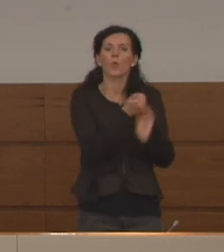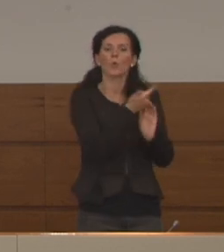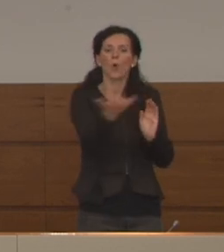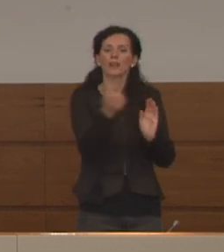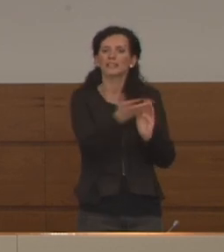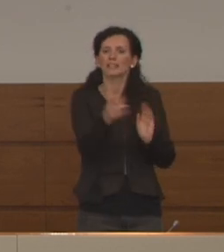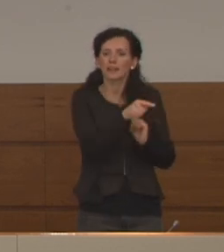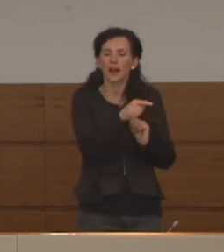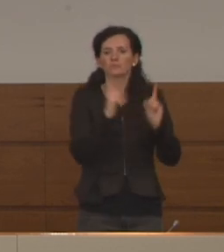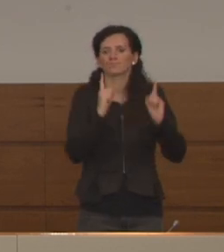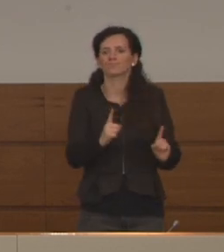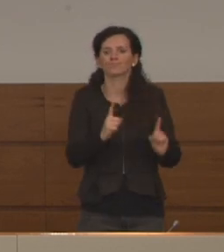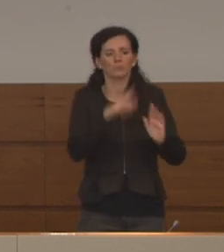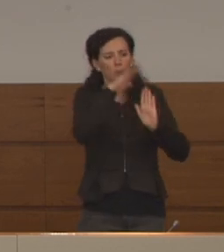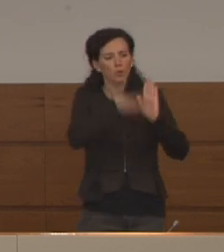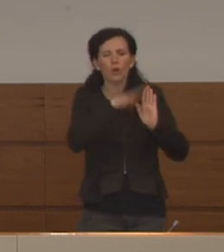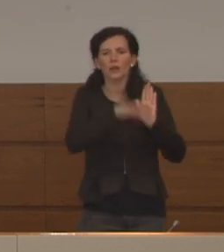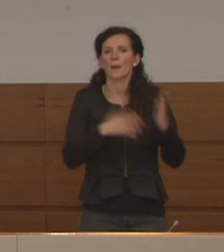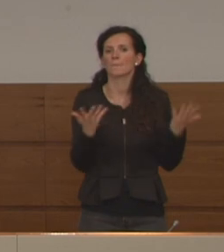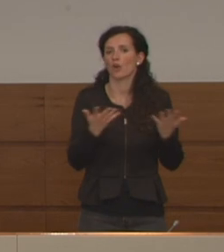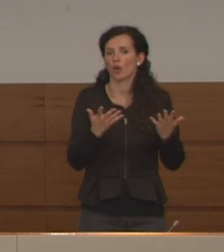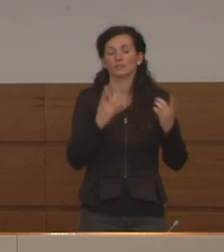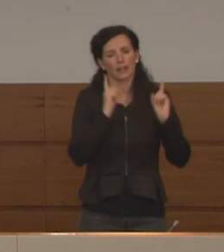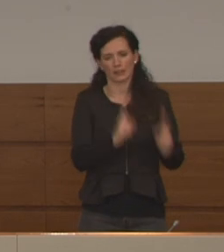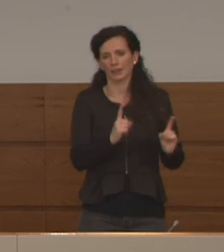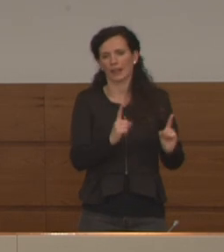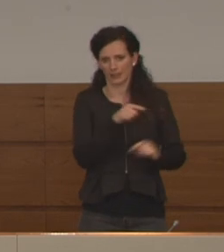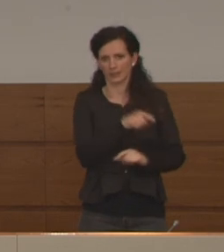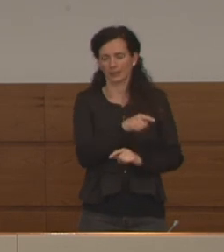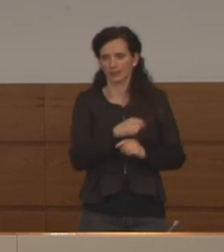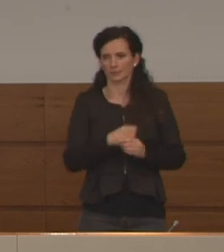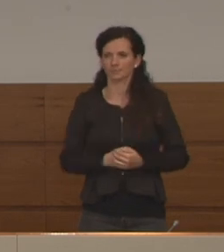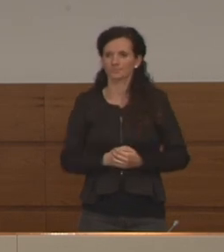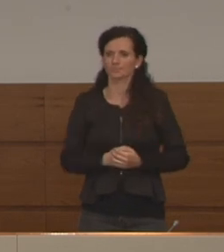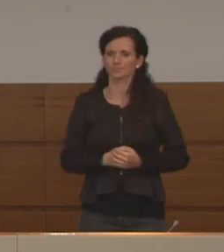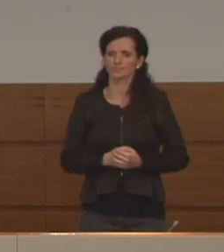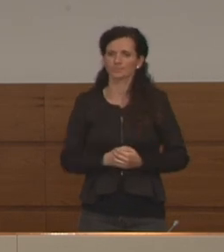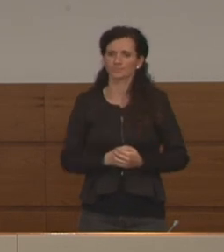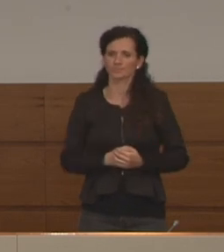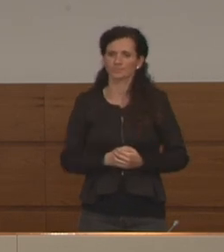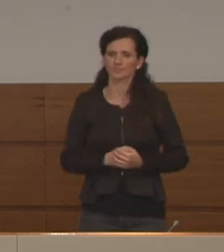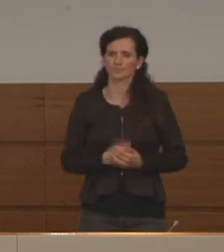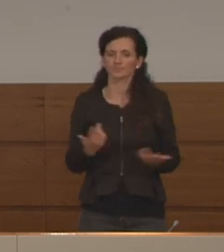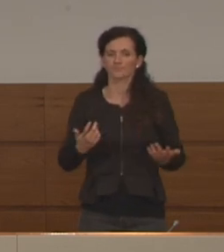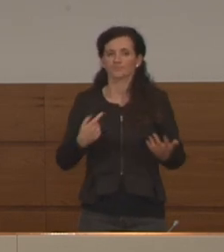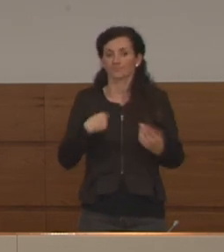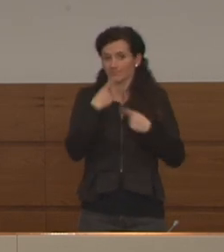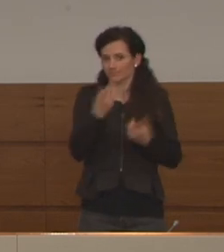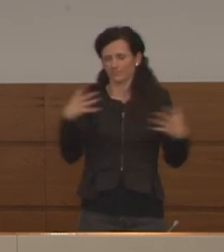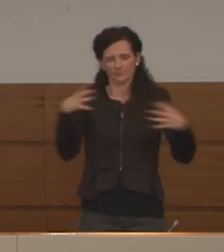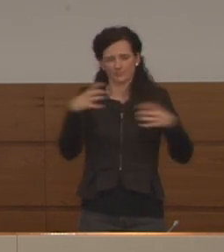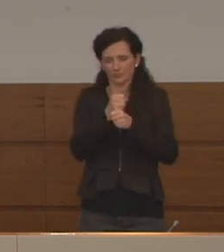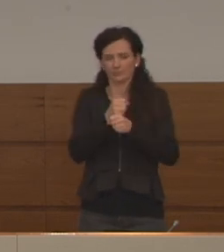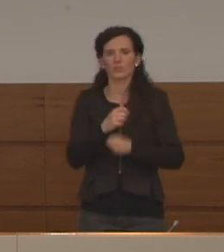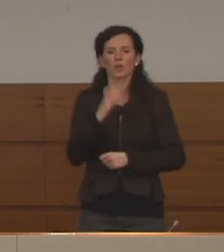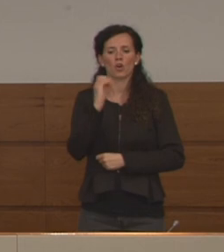a programmare. Glielo dico in estrema sintesi. La raccomandazione OMS permane,